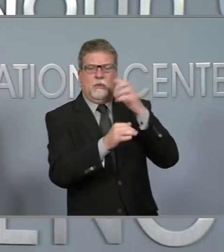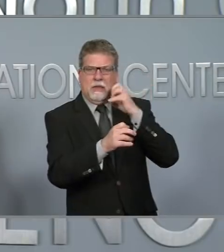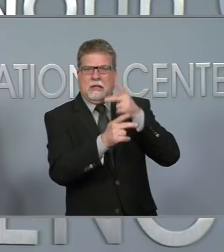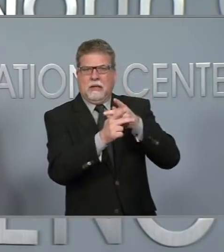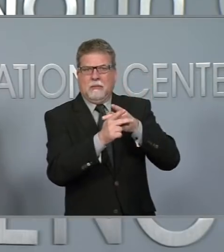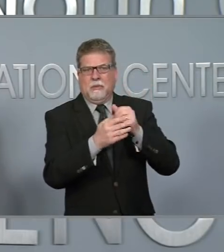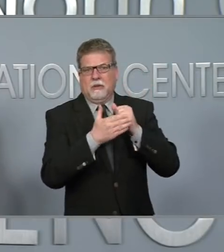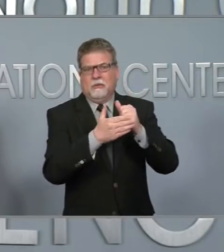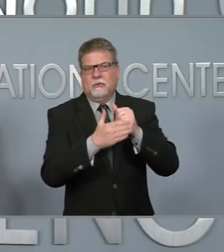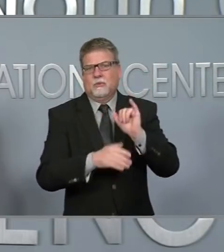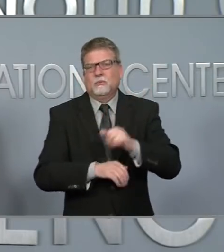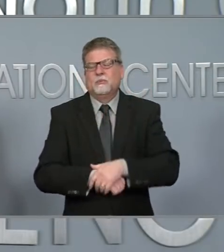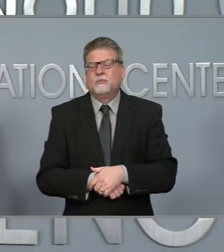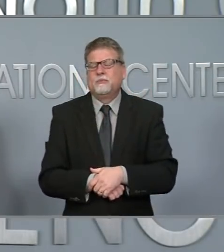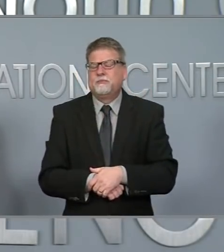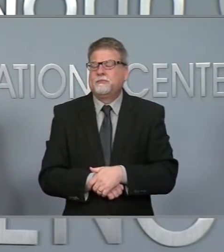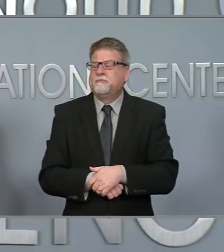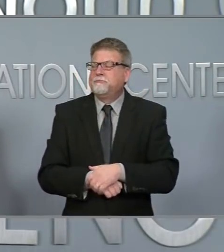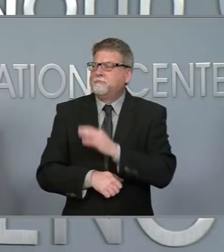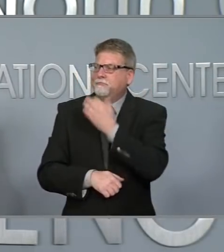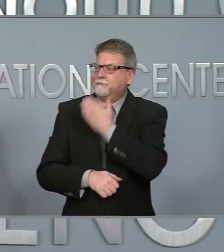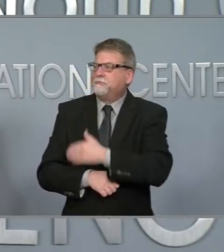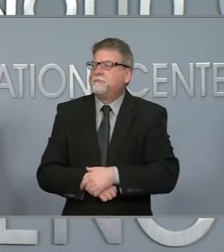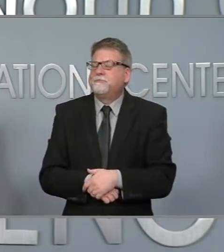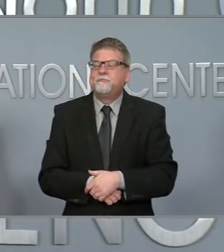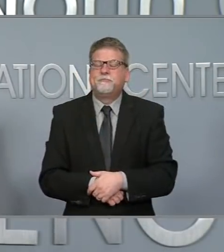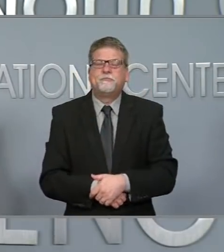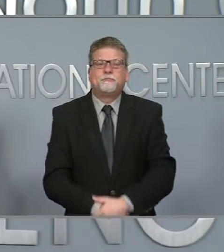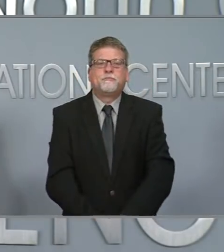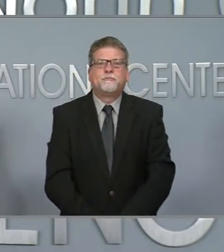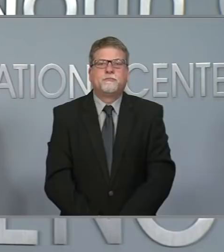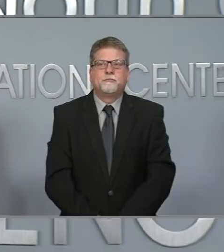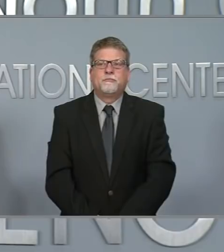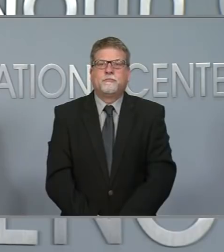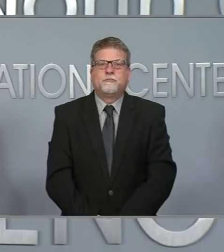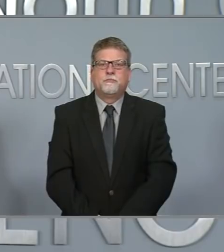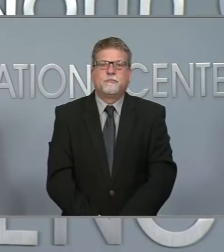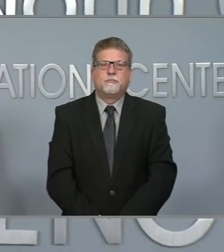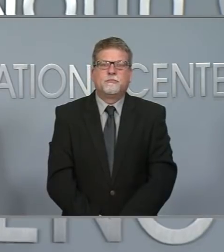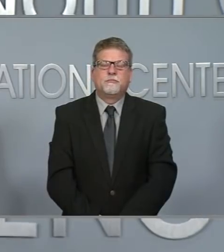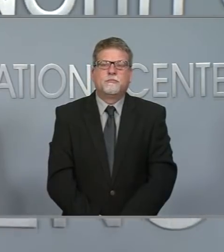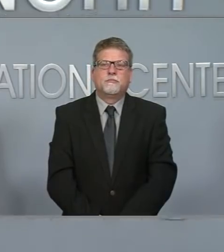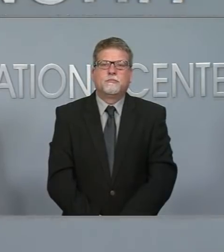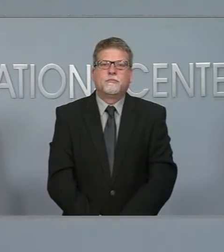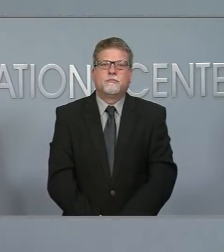es lo que necesitan a corto plazo y las flexibilidades que ella implementamos son parte